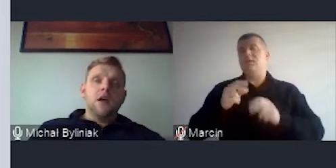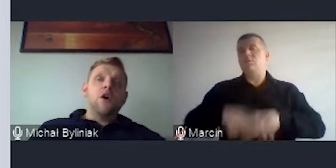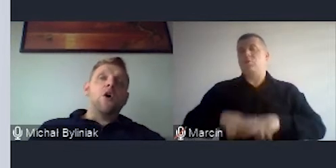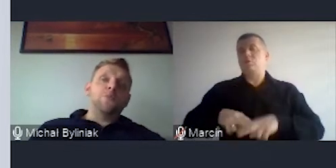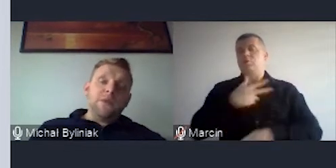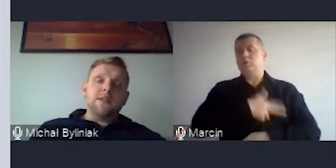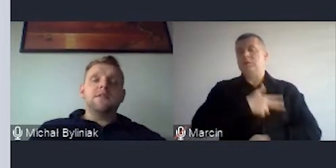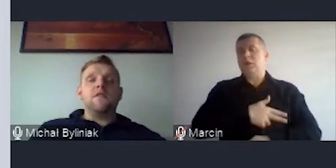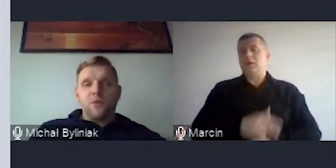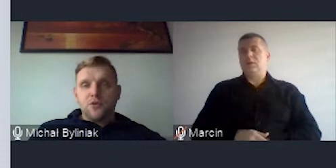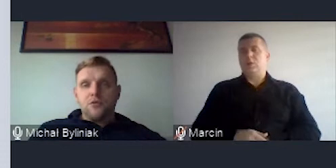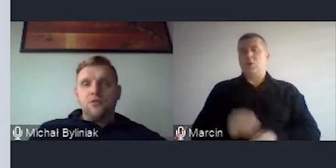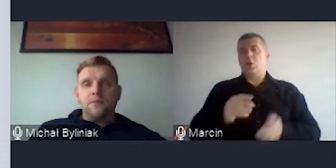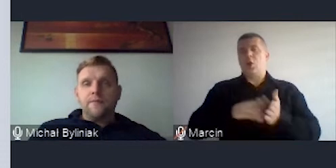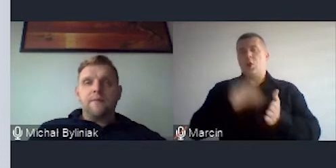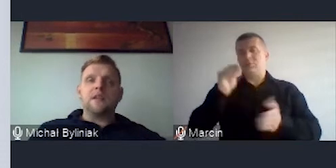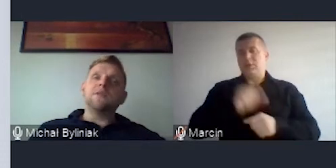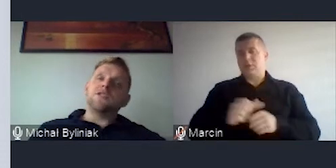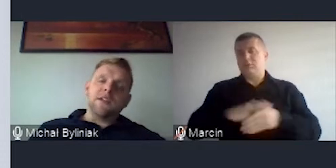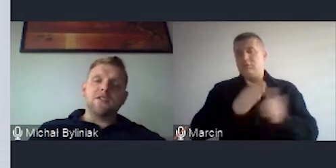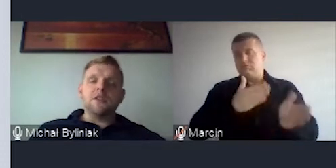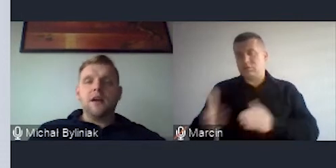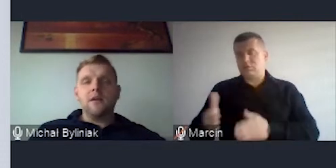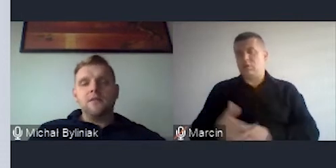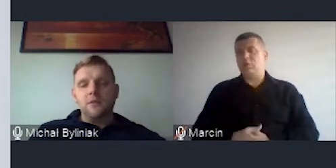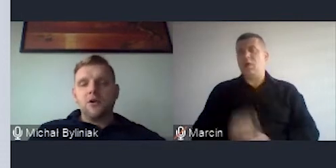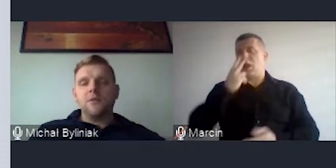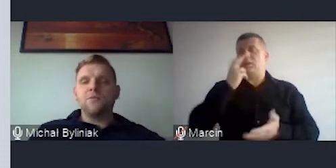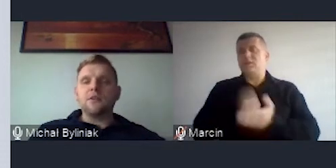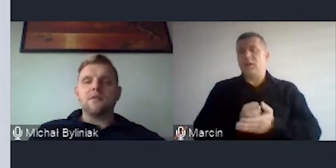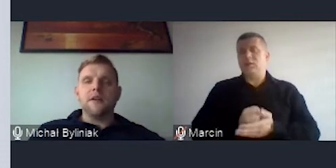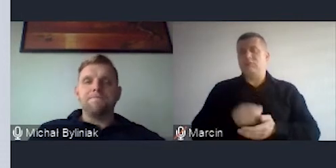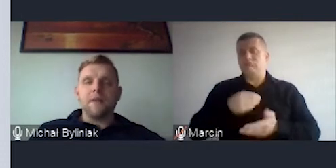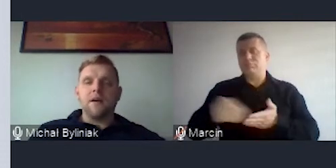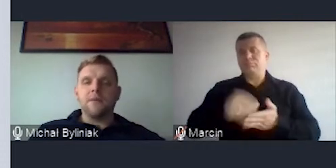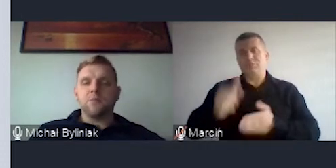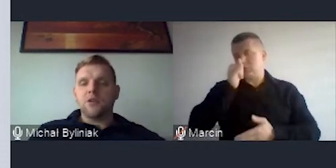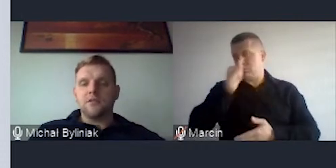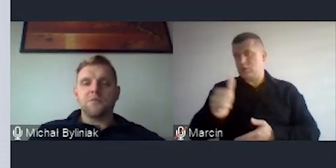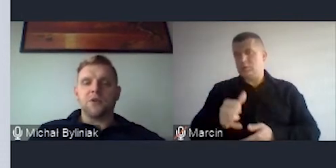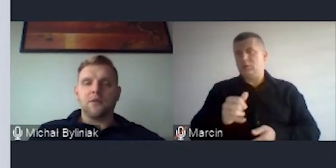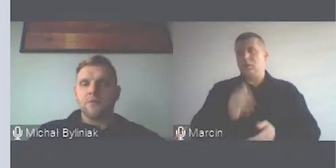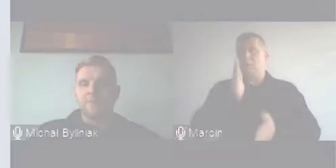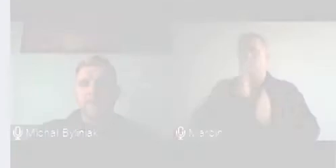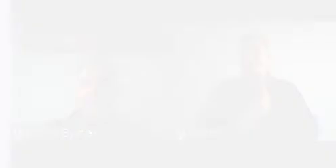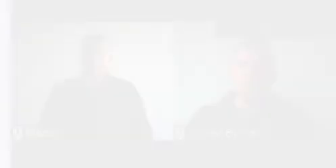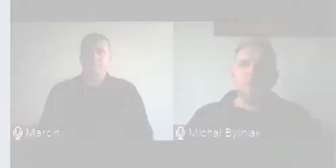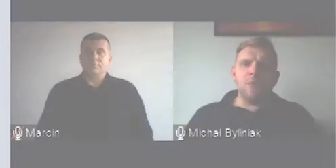Odpisy są w porządku, natomiast świadczenia nie mogą być płacone bezpośrednio z projektu.